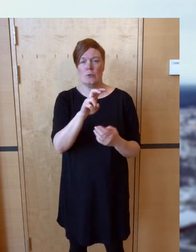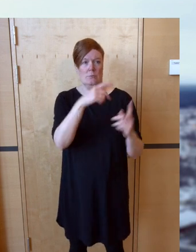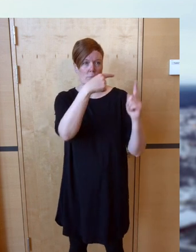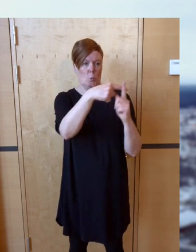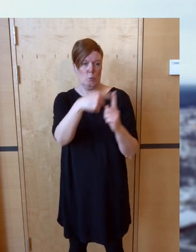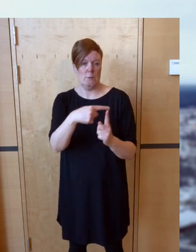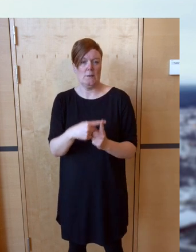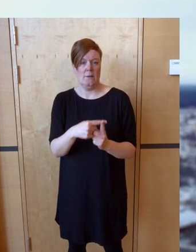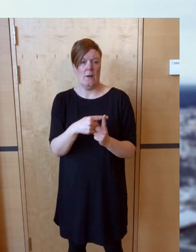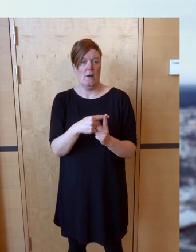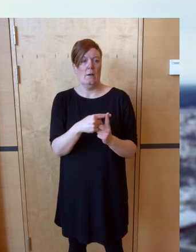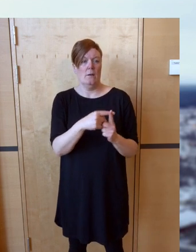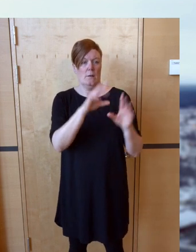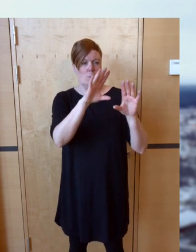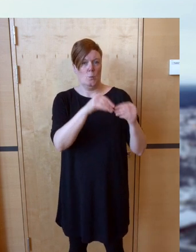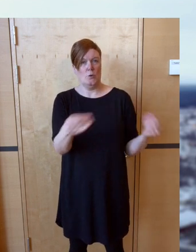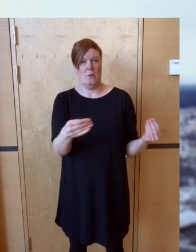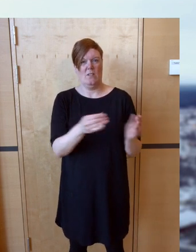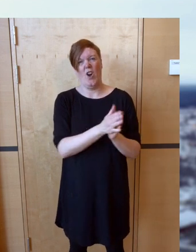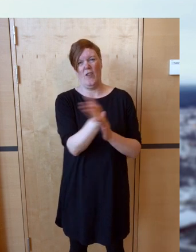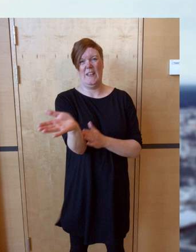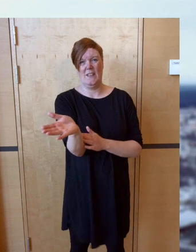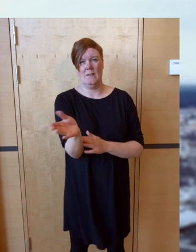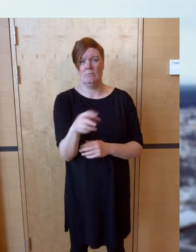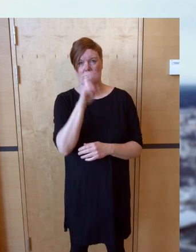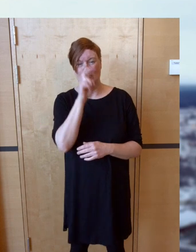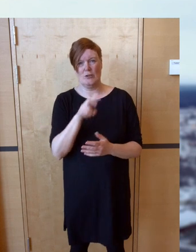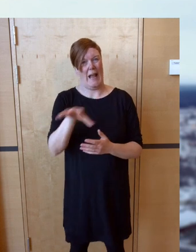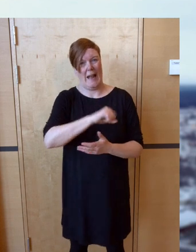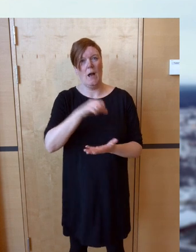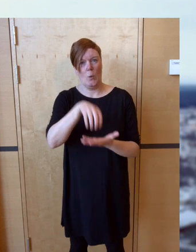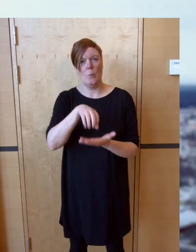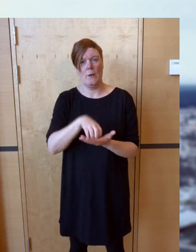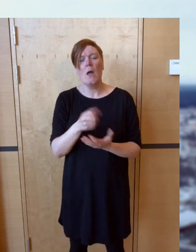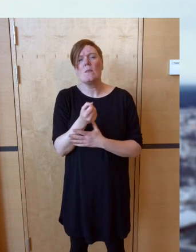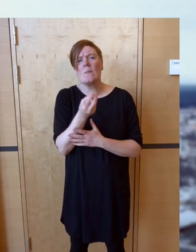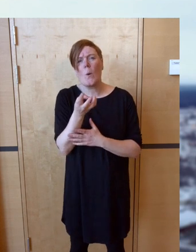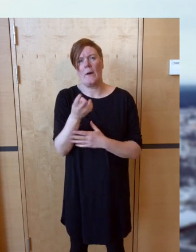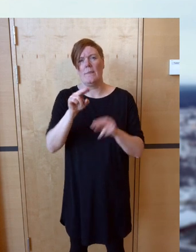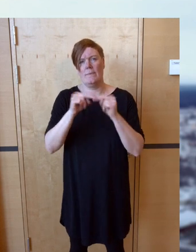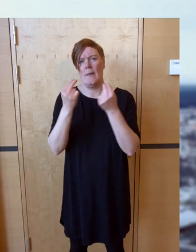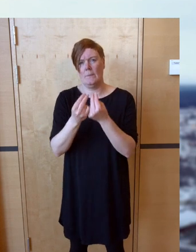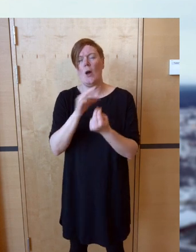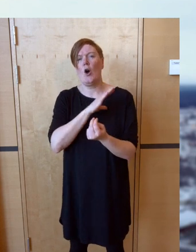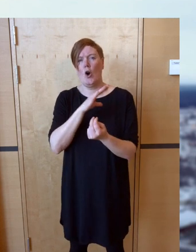Budget avvikelser för hela kommunen Men det är ju några Nämnder som redovisar Underskott